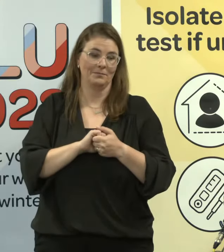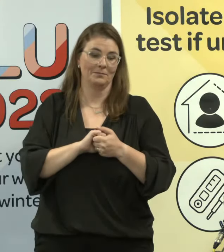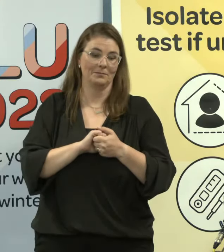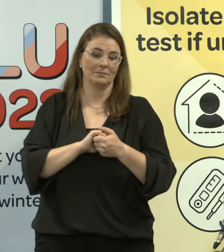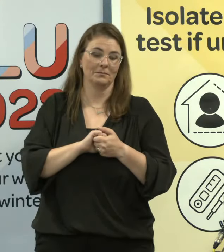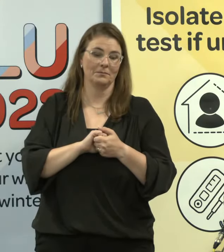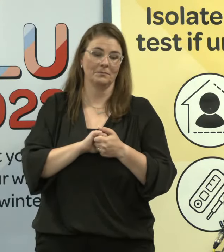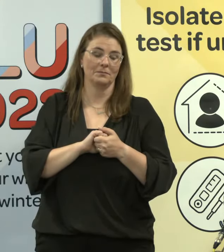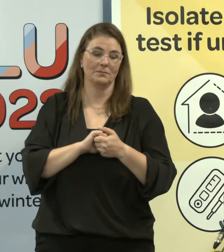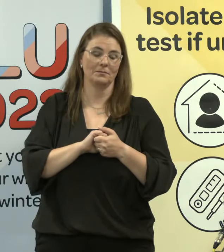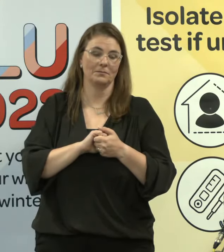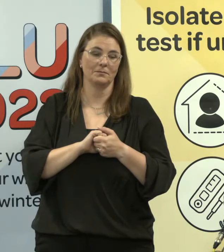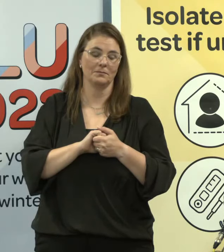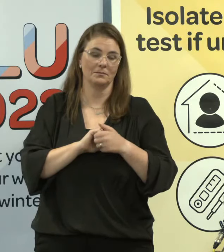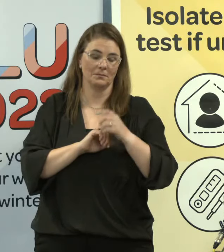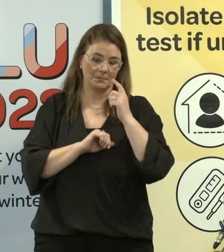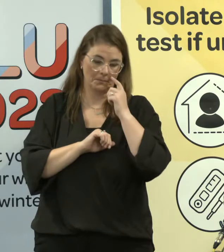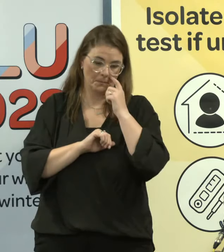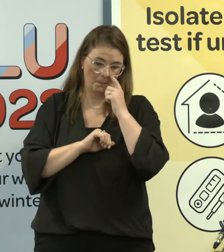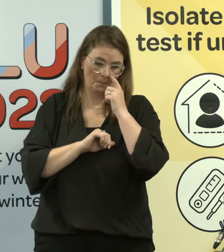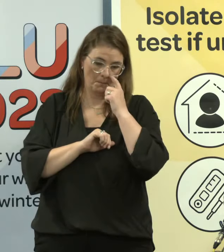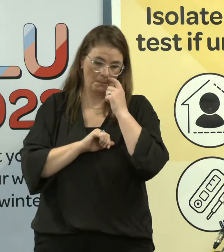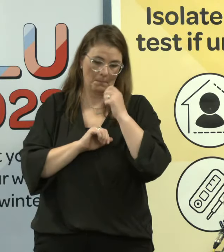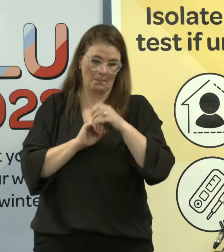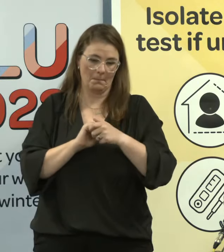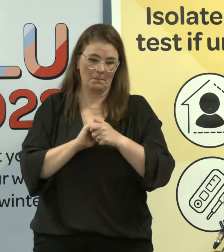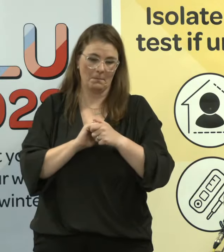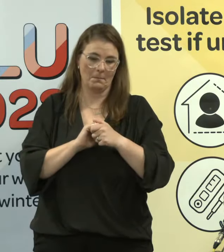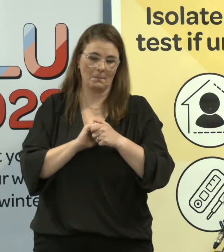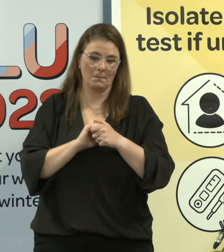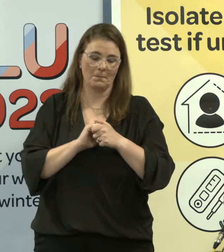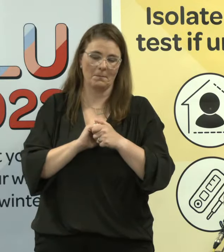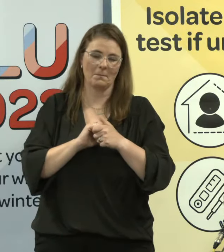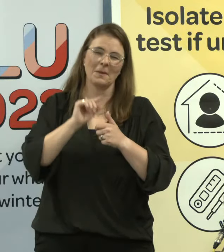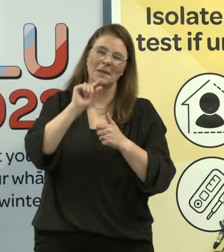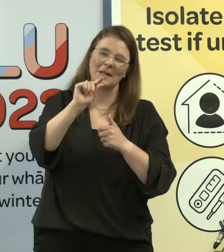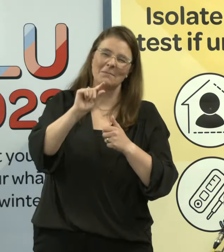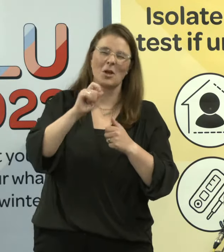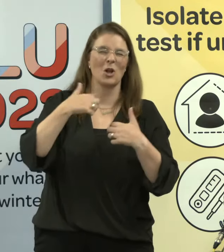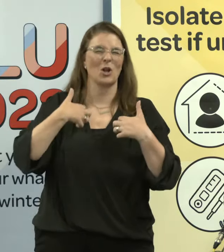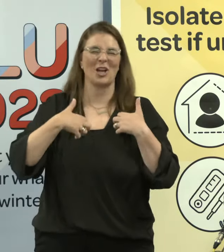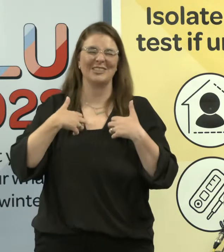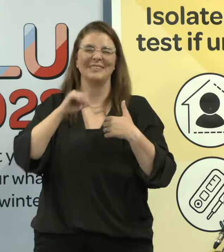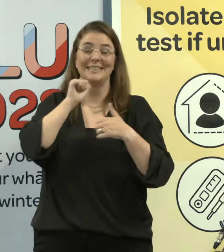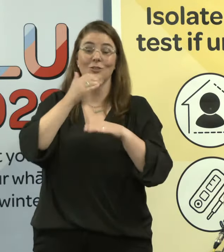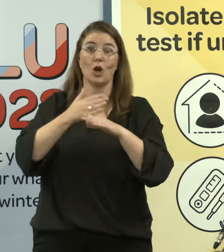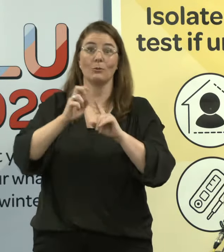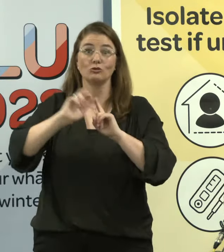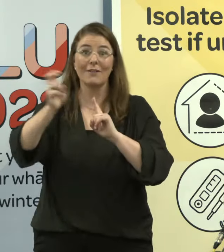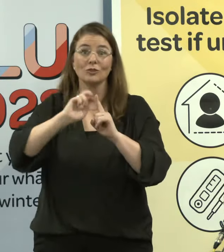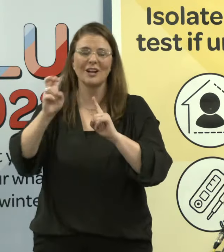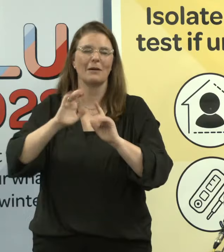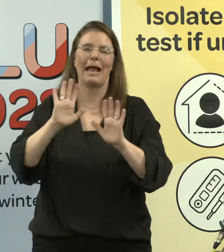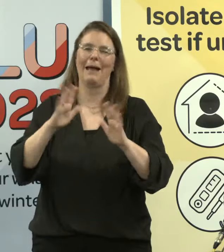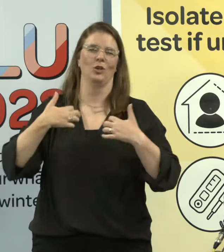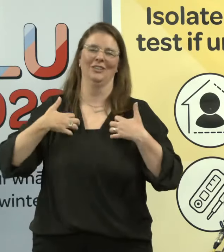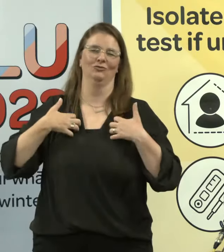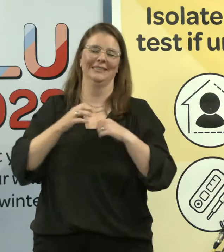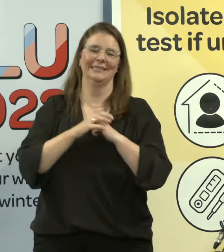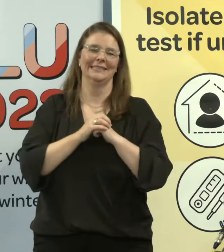tu mai he hinonga hou hei te wa ka hoki mai ahau, ka pera ano